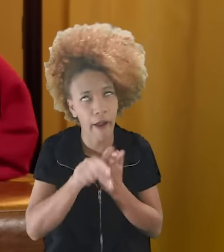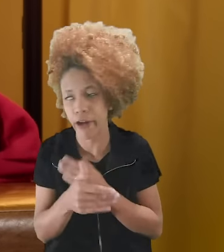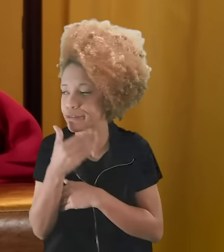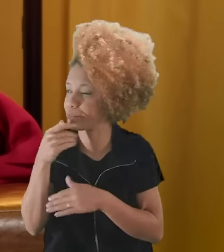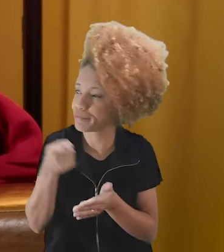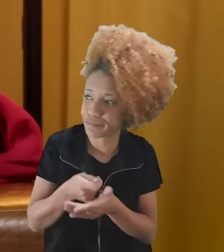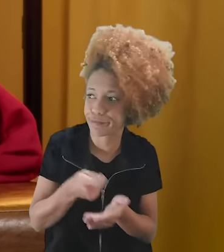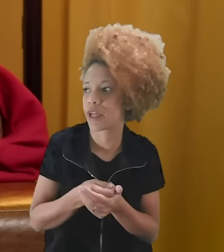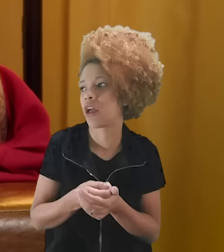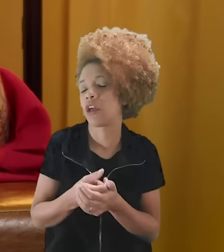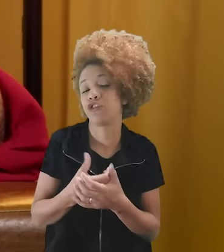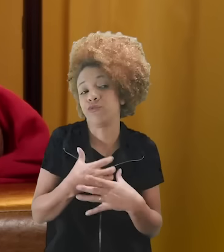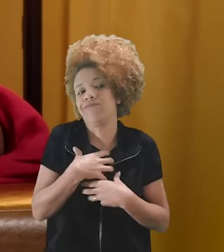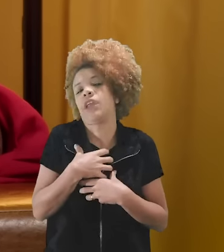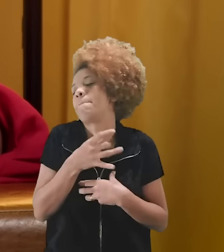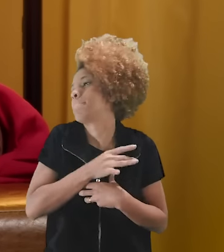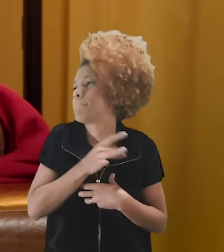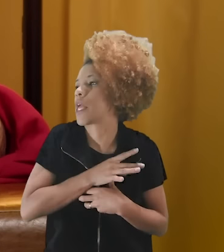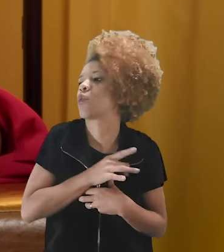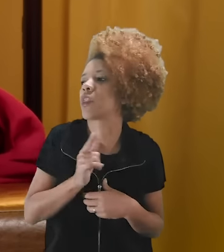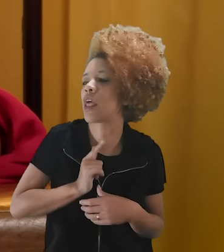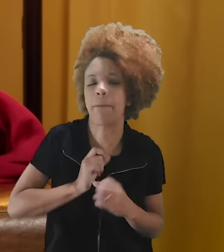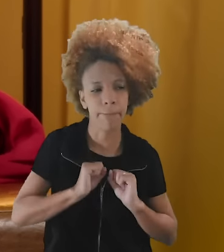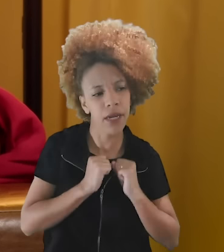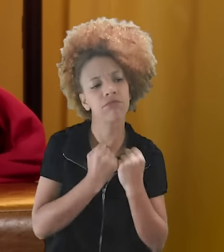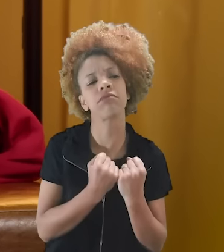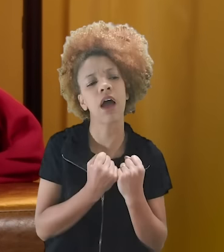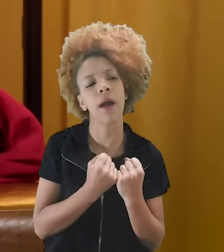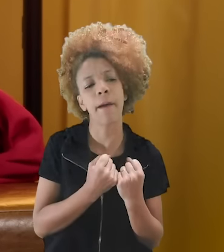machismos acontecer a gente não se sentia segura para dar cara em campeonato para aparecer para